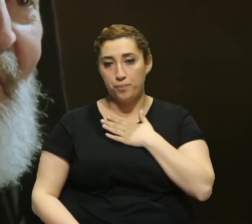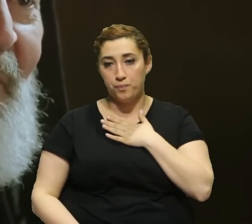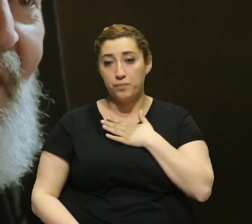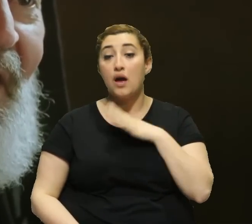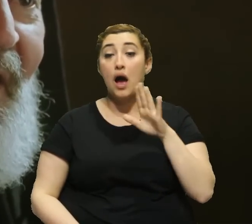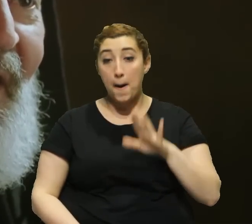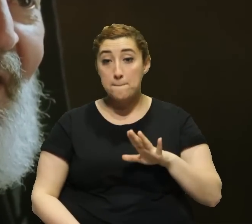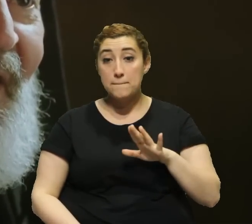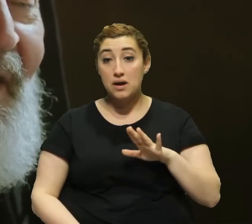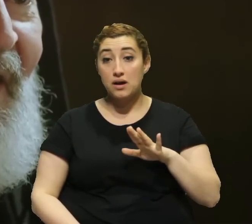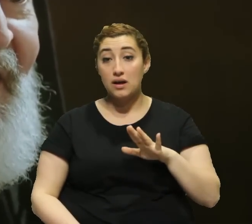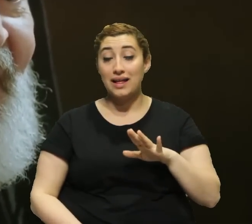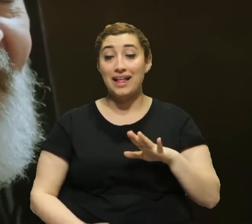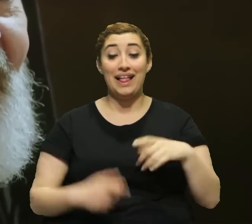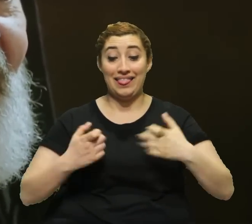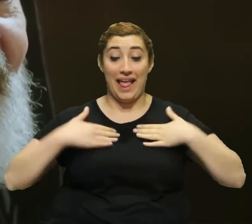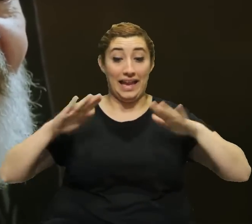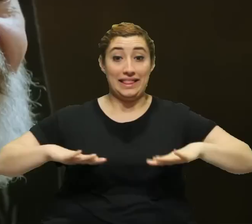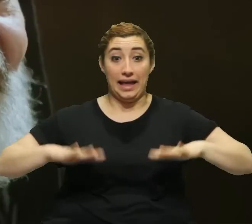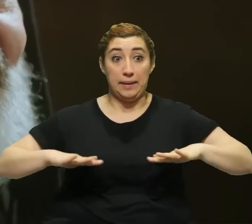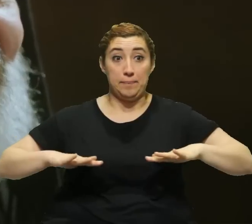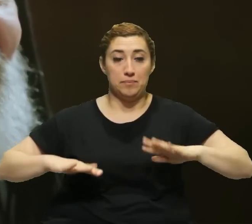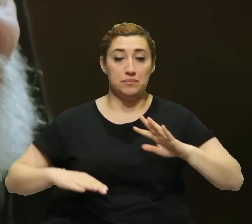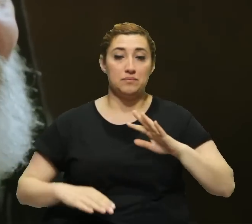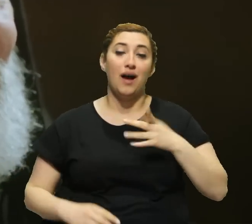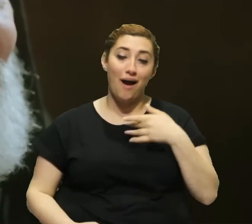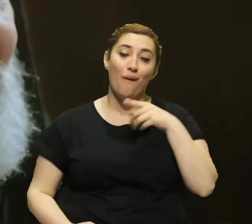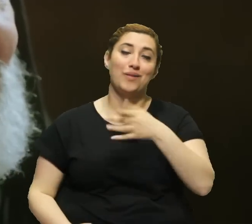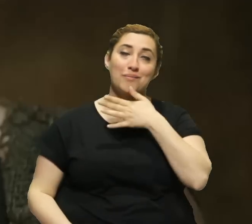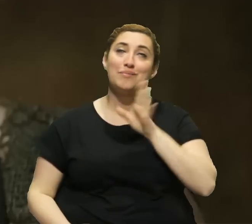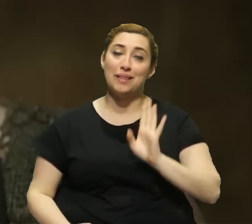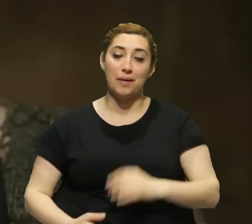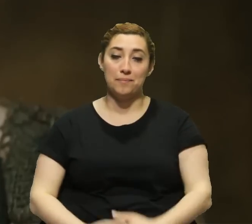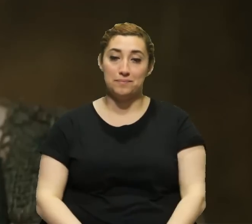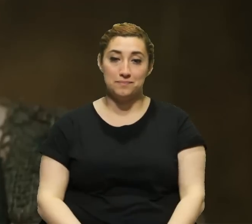Ama neredeyiz işte onu bilmeyiz.